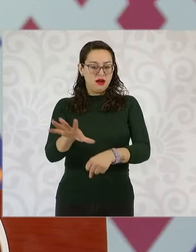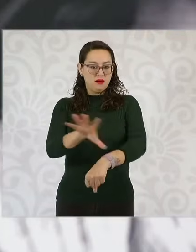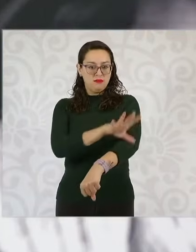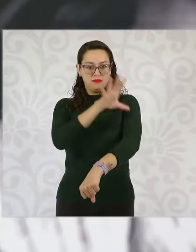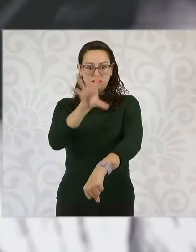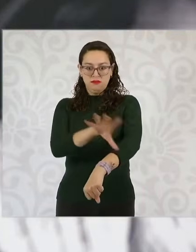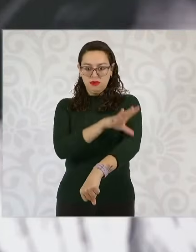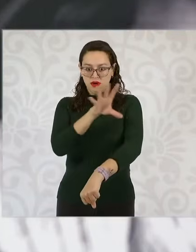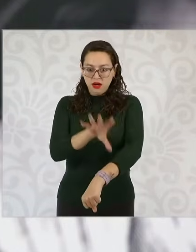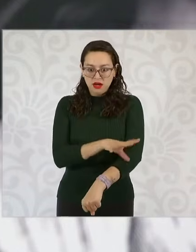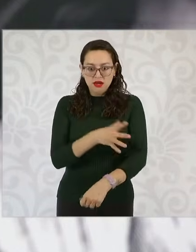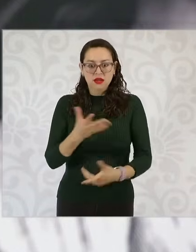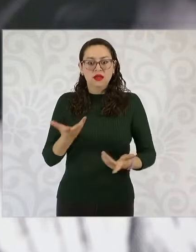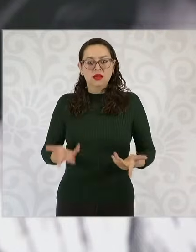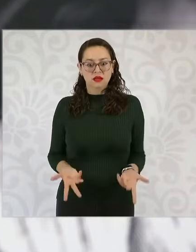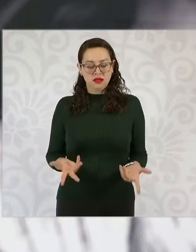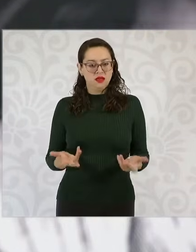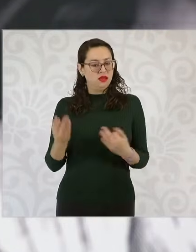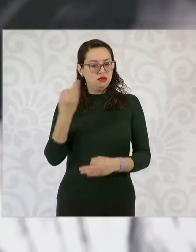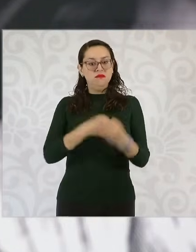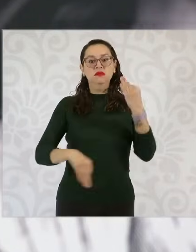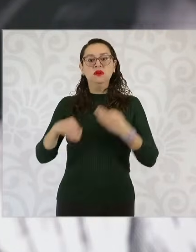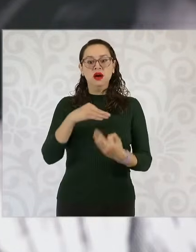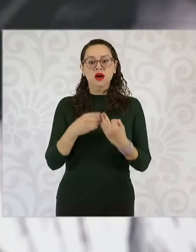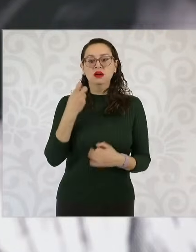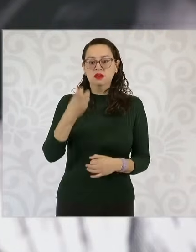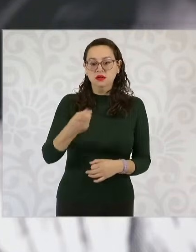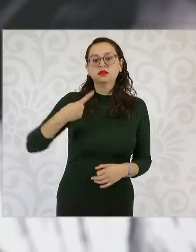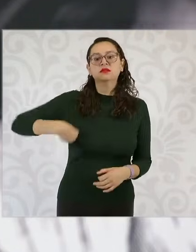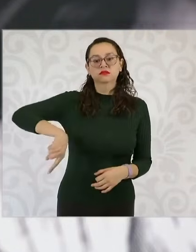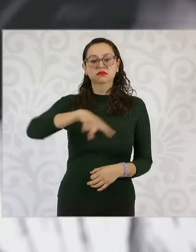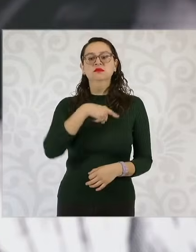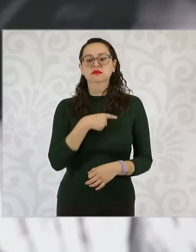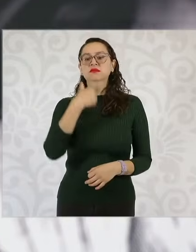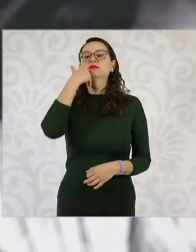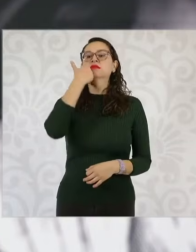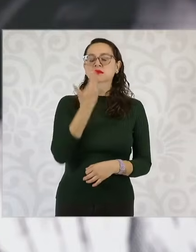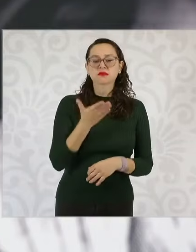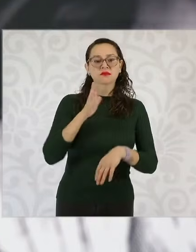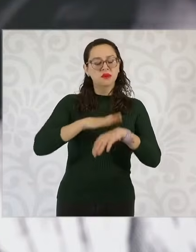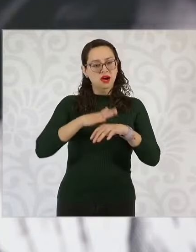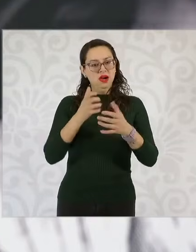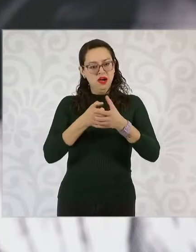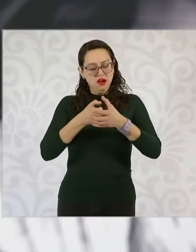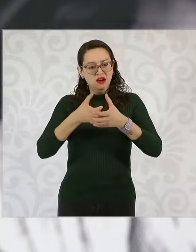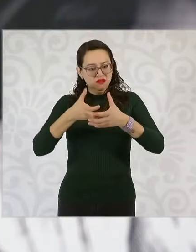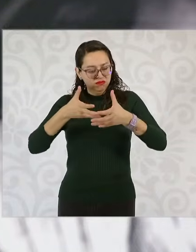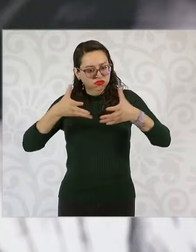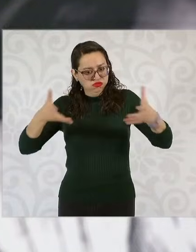todo tipo de de energéticos y nosotros estamos produciendo y queremos producir más debido a el